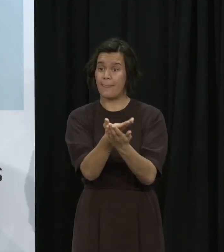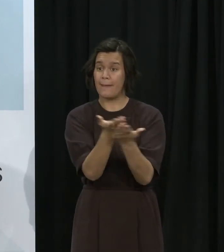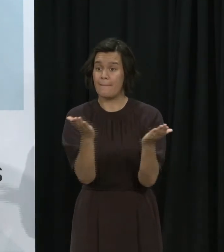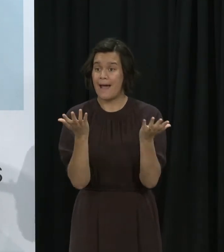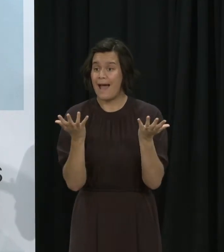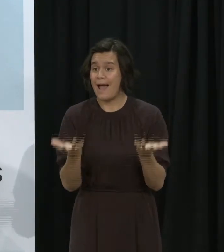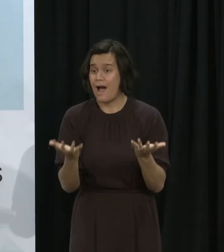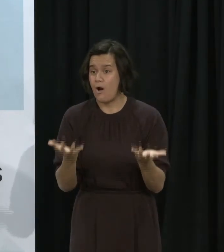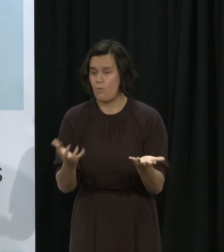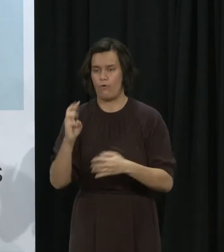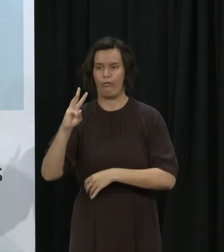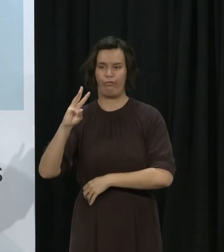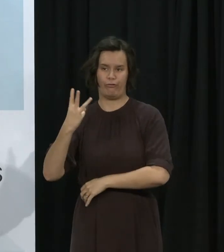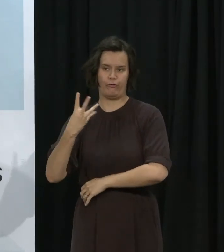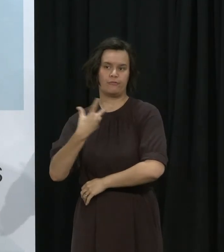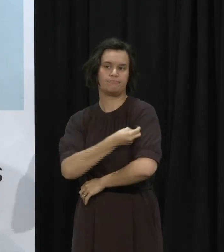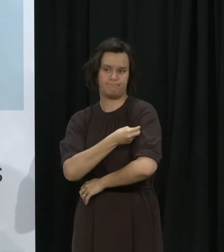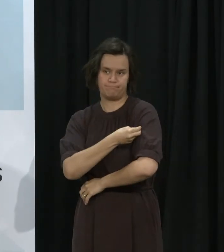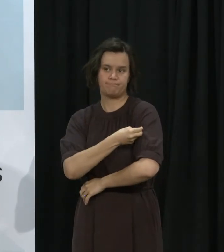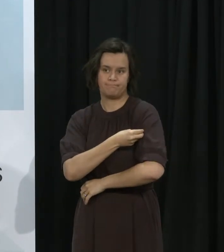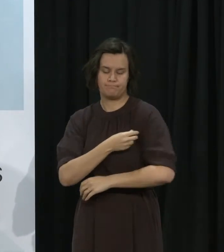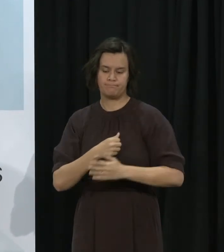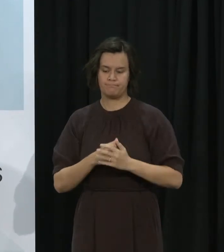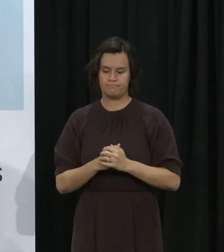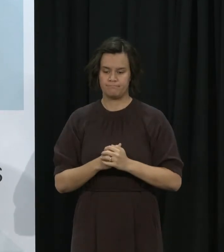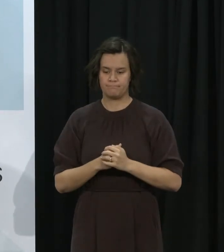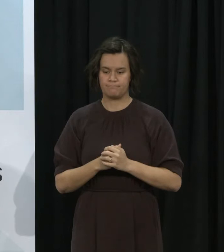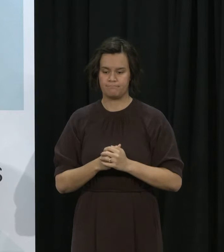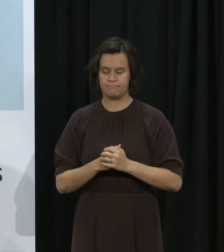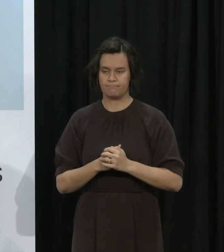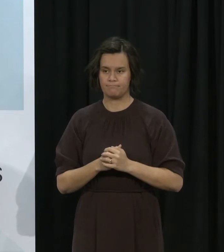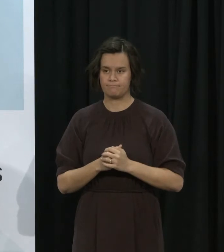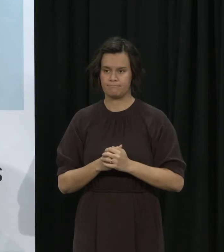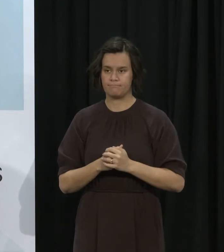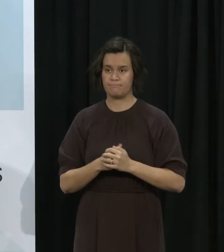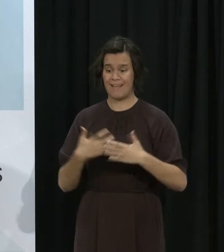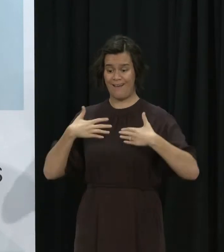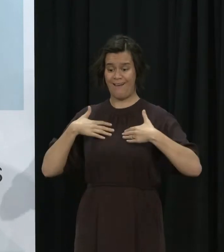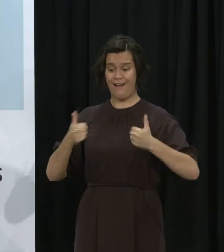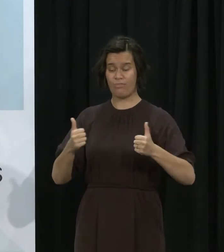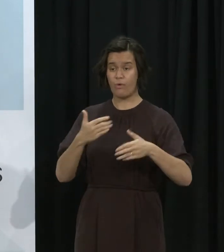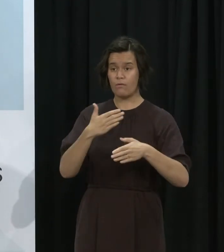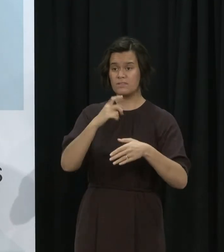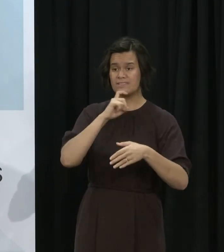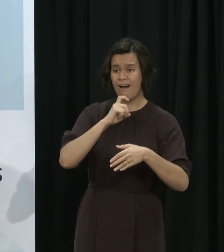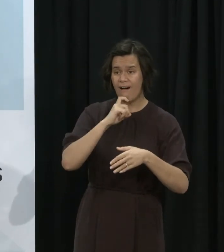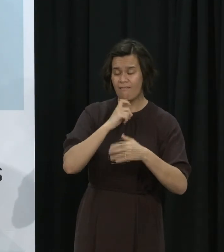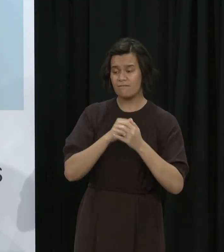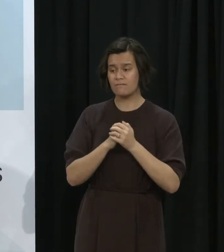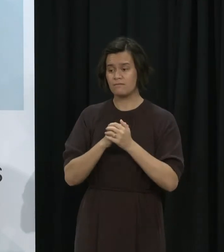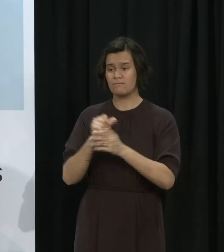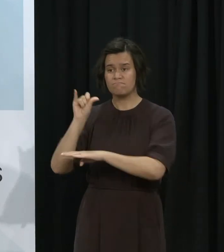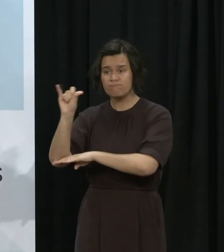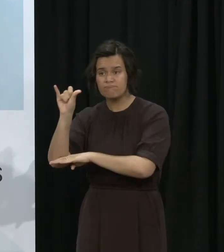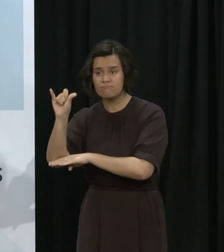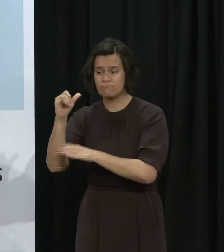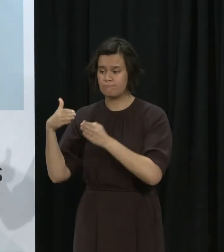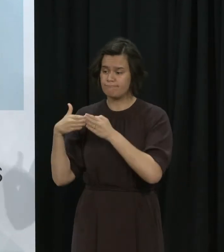roto te pakarutanga o naianei, na te whakapai ake i nga reiti kano kano ki roto. Ko te